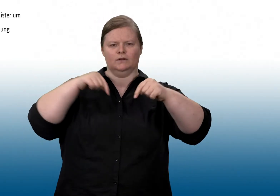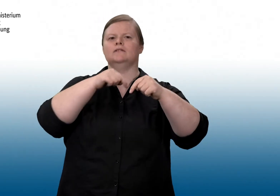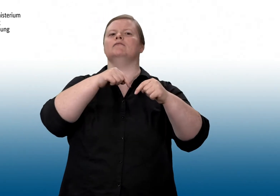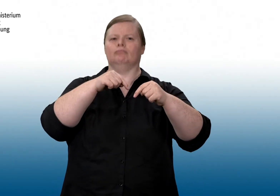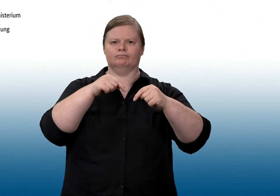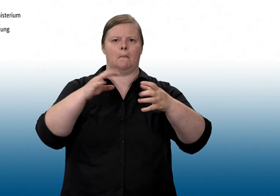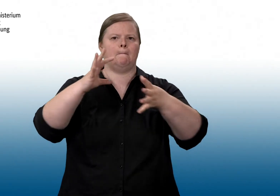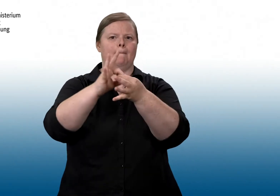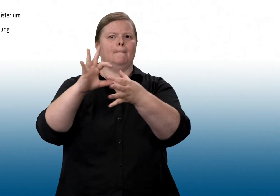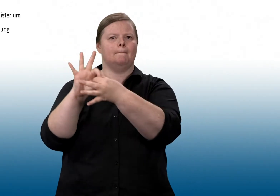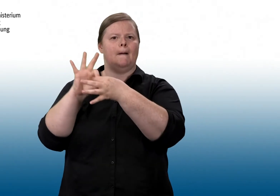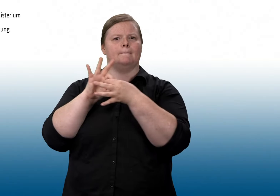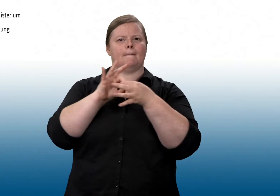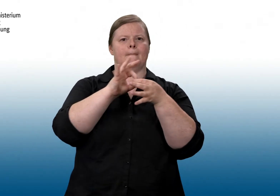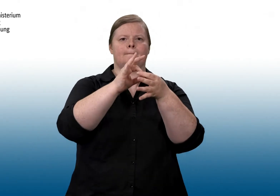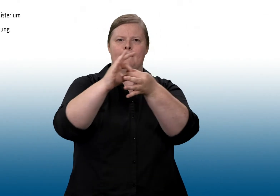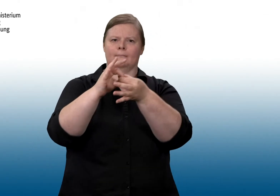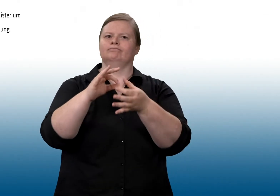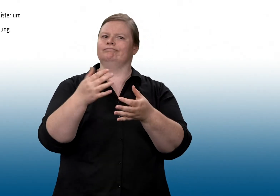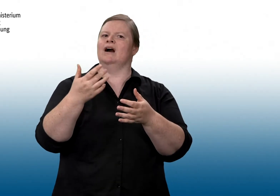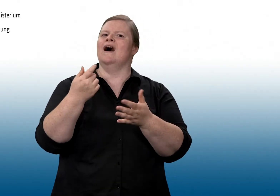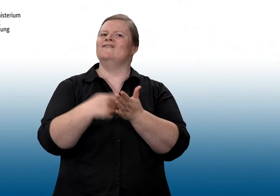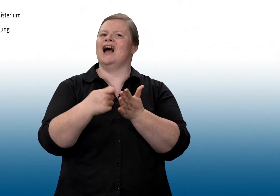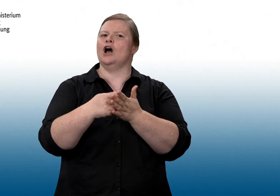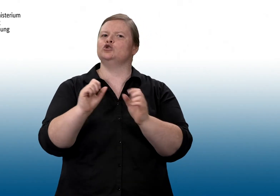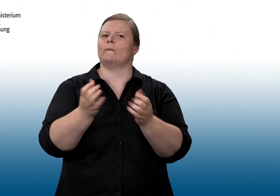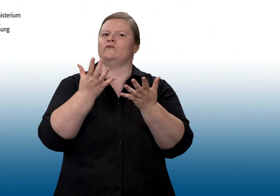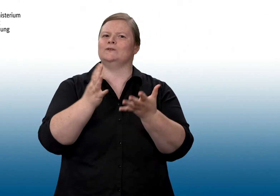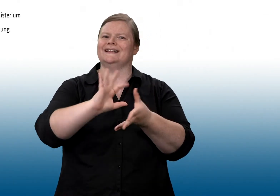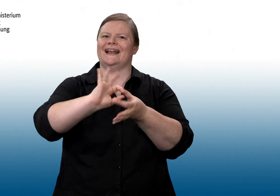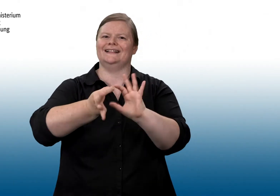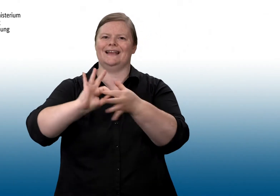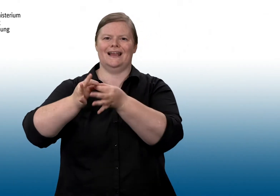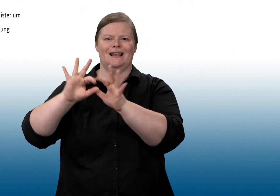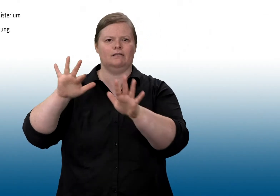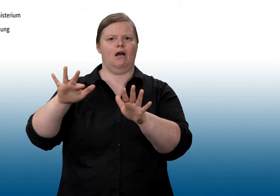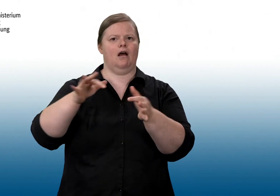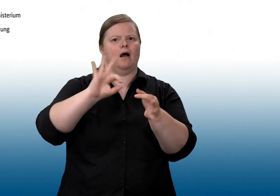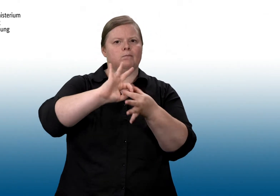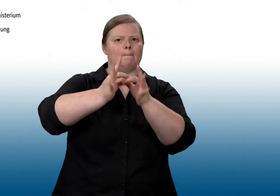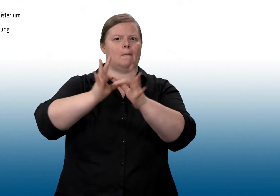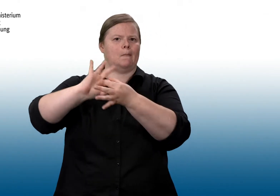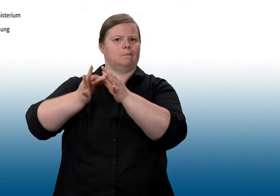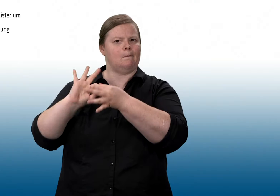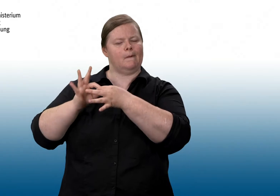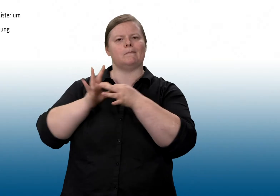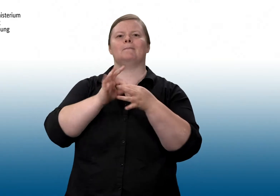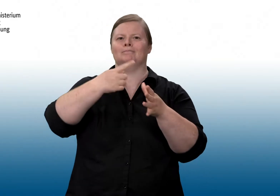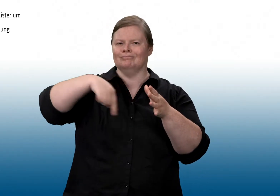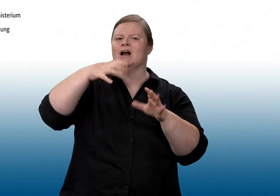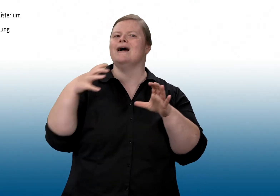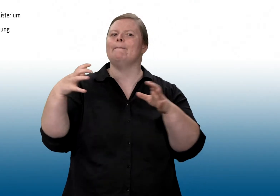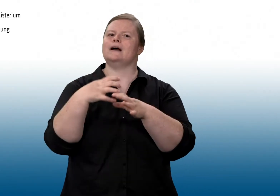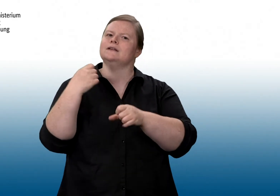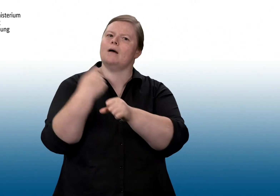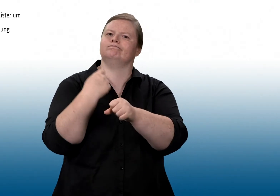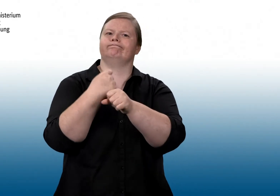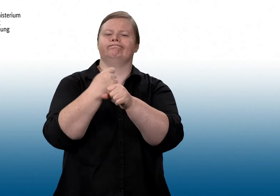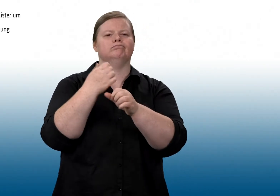entlang einer Wertschöpfungskette zusammen, um gemeinsam